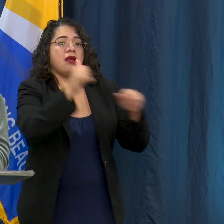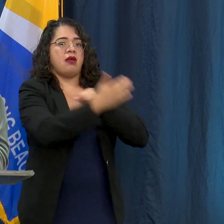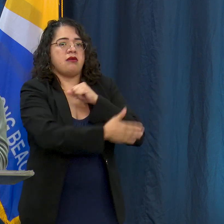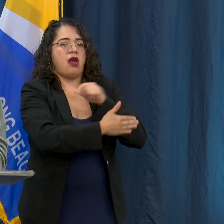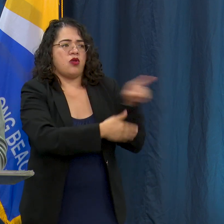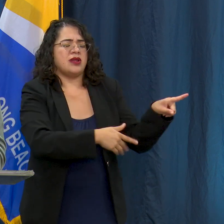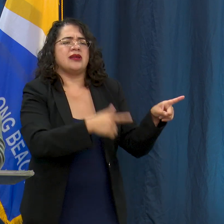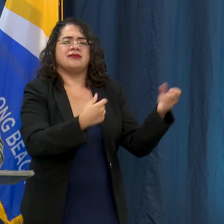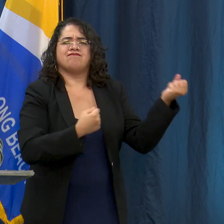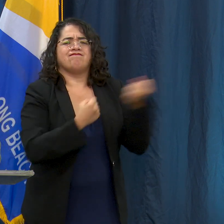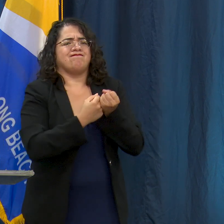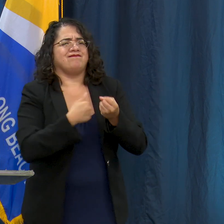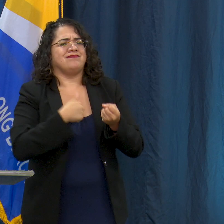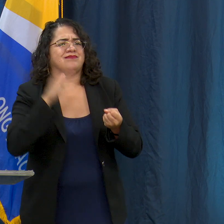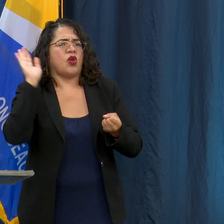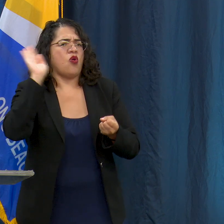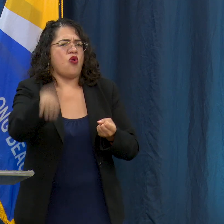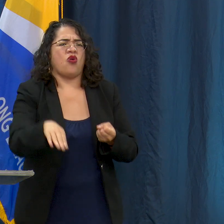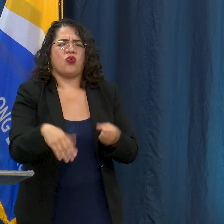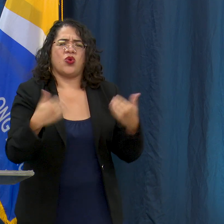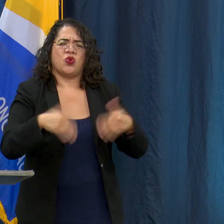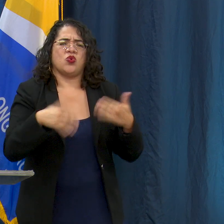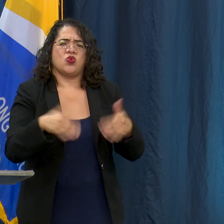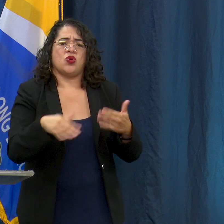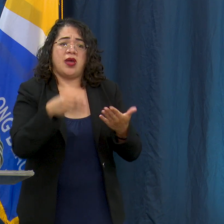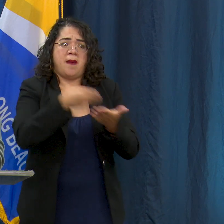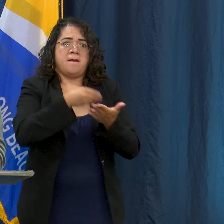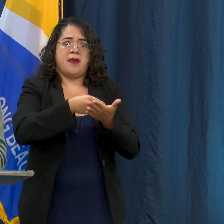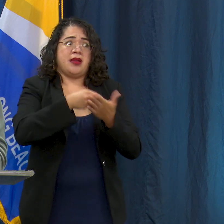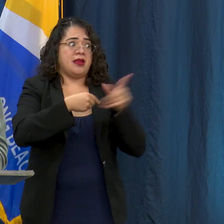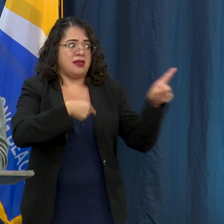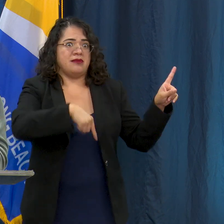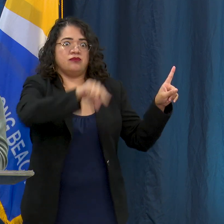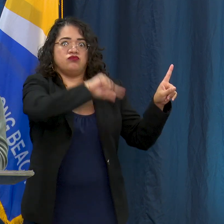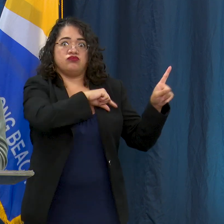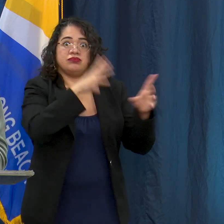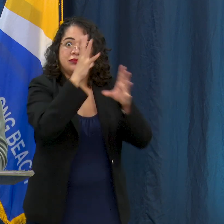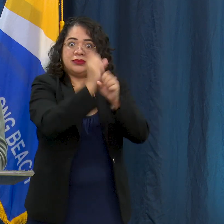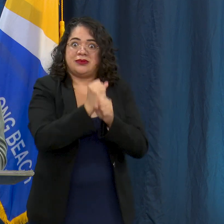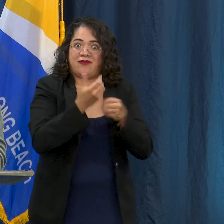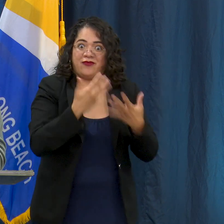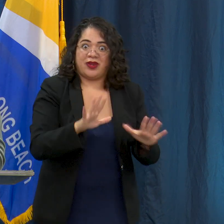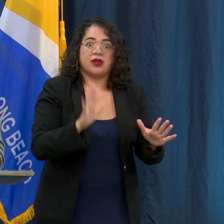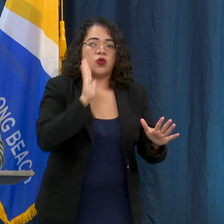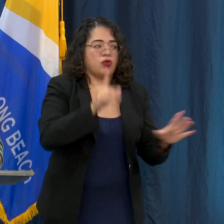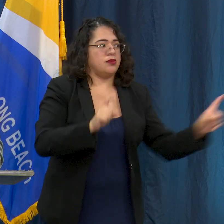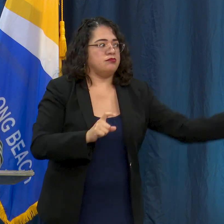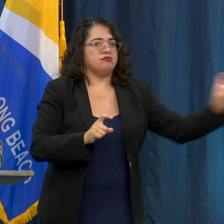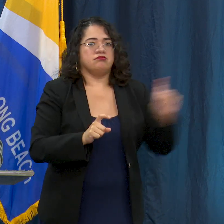tambien Tenga des desta u de en nuestra respuesta de salud pública del Corona